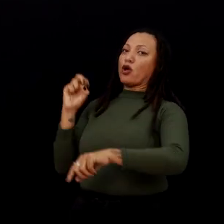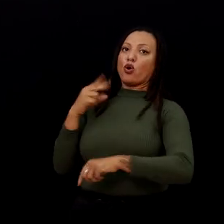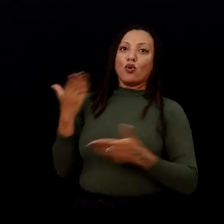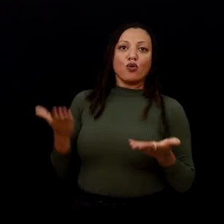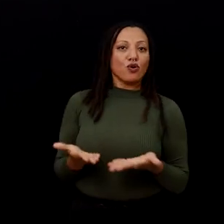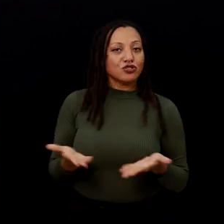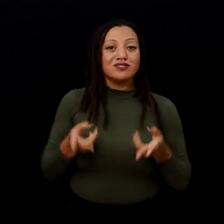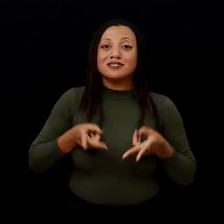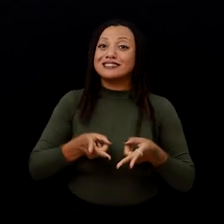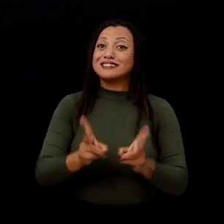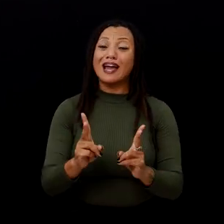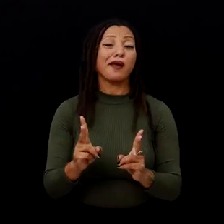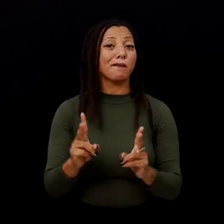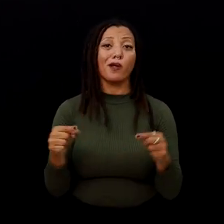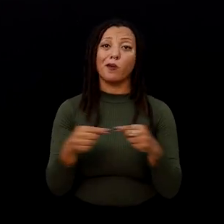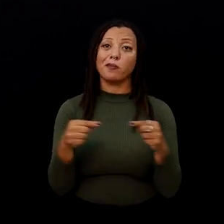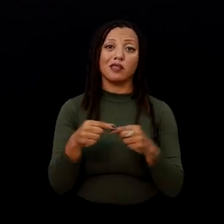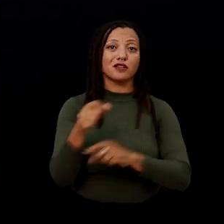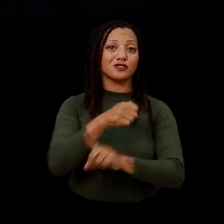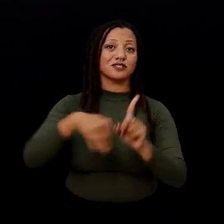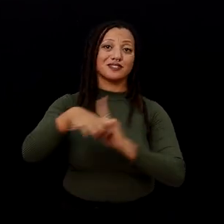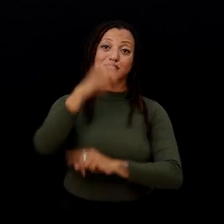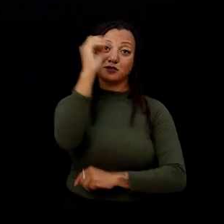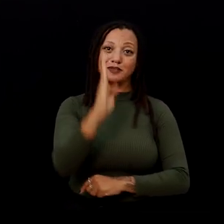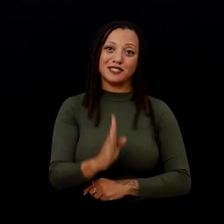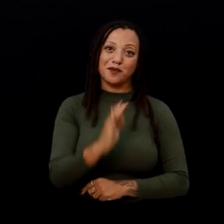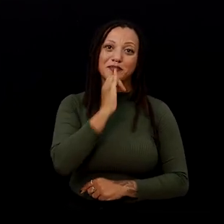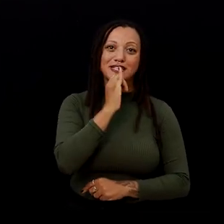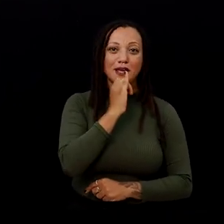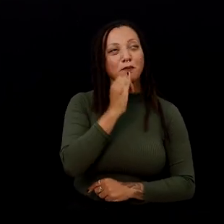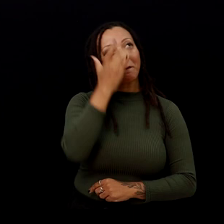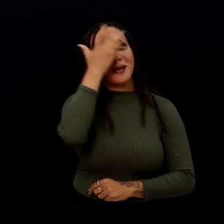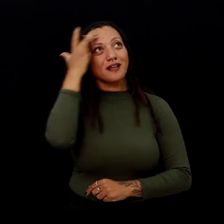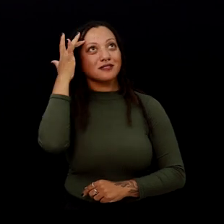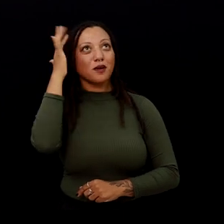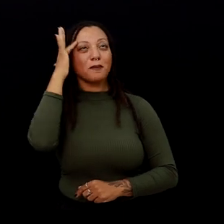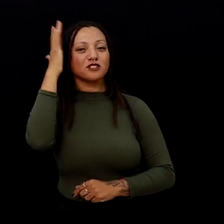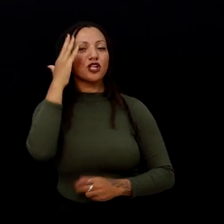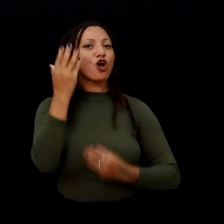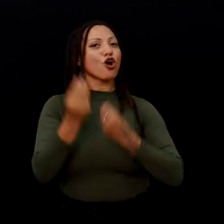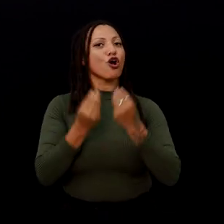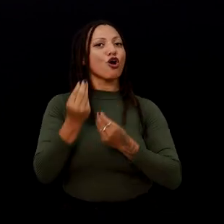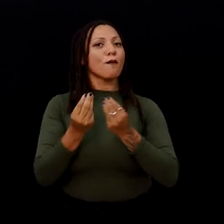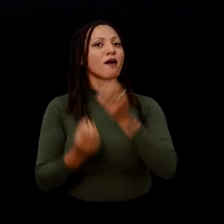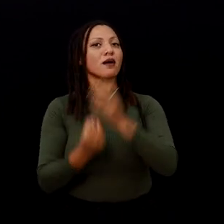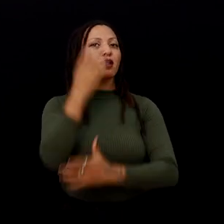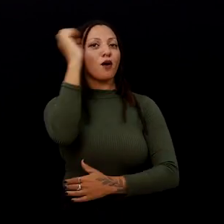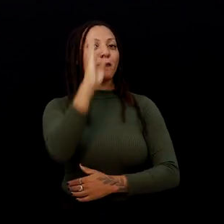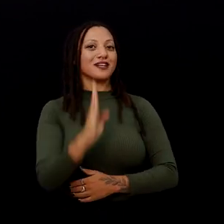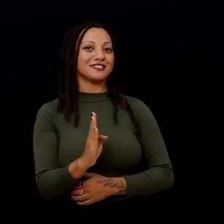mas vai estar sempre vivo na nossa sociedade porque é o Brasil, né? E o professor falou bem: Como que o Brasil se fez?